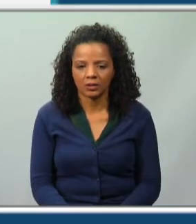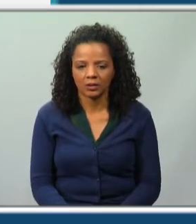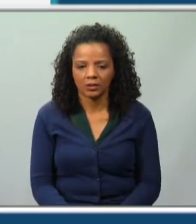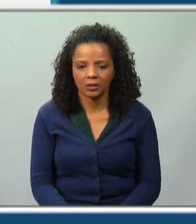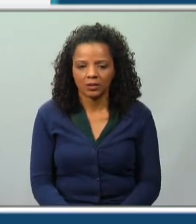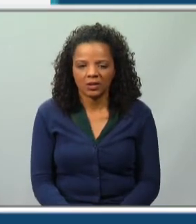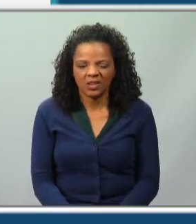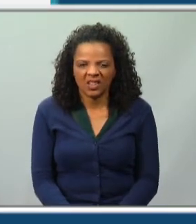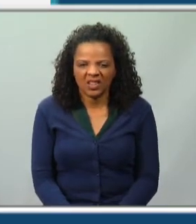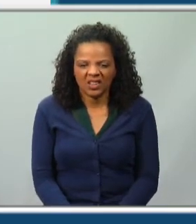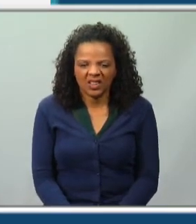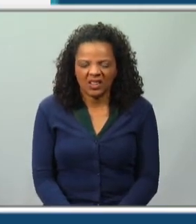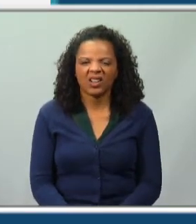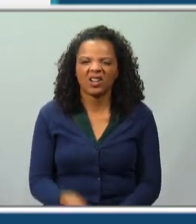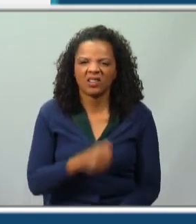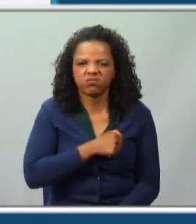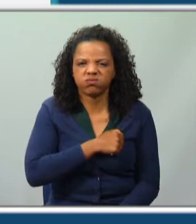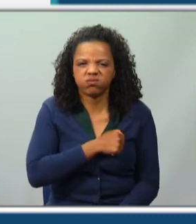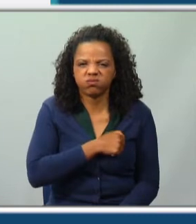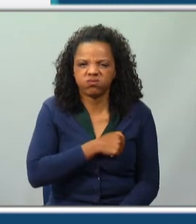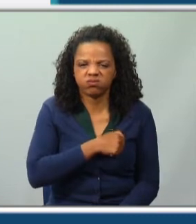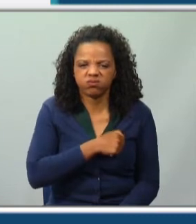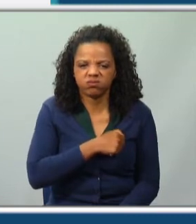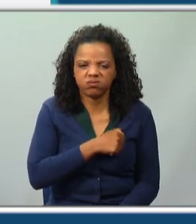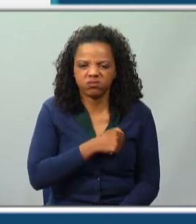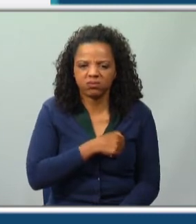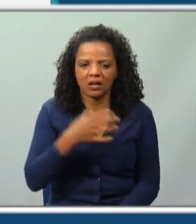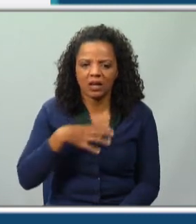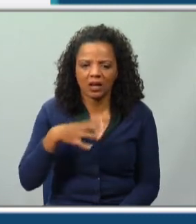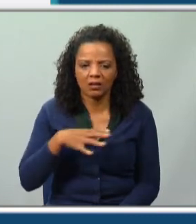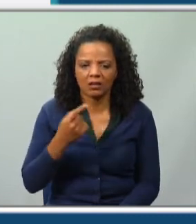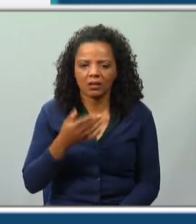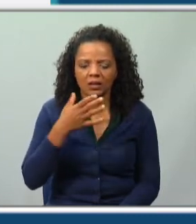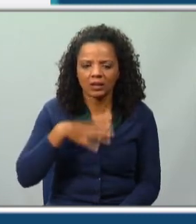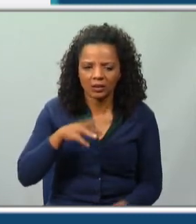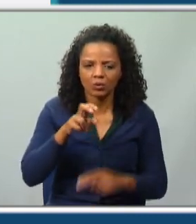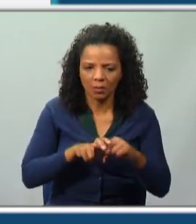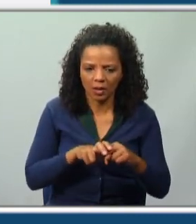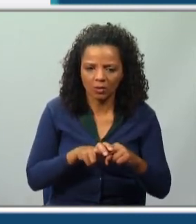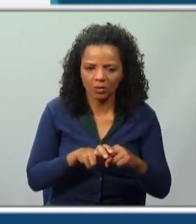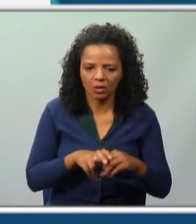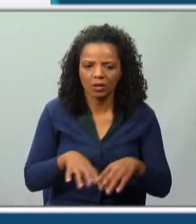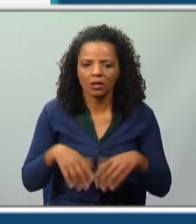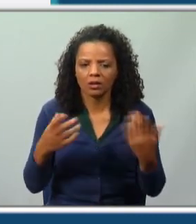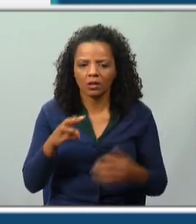o elvas arritmia não queres emprestar umas um bocadinho do banco tem o Mocho 心律不齊的精靈不想藉銀行的一點點有Mocho